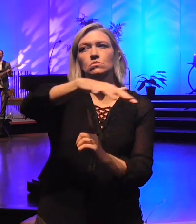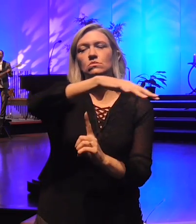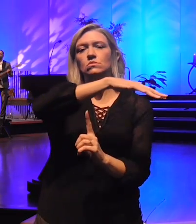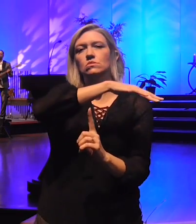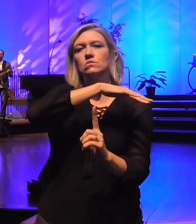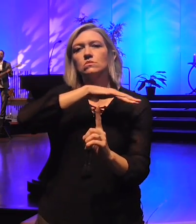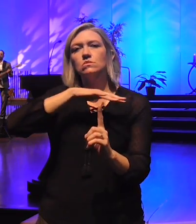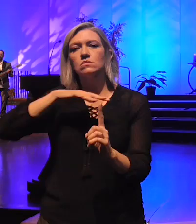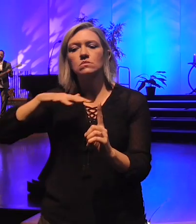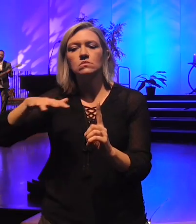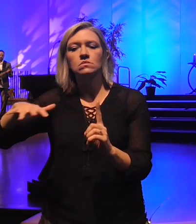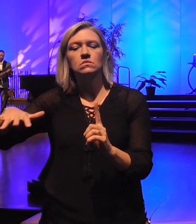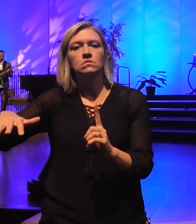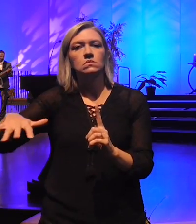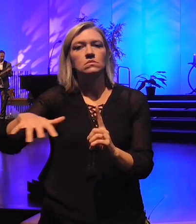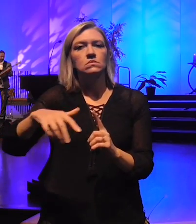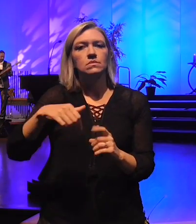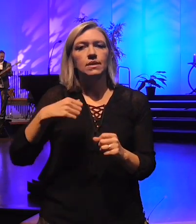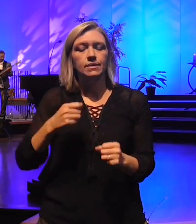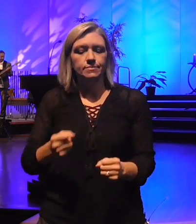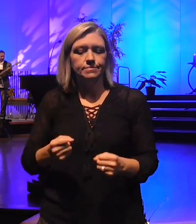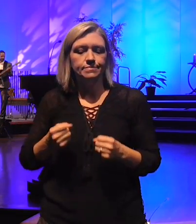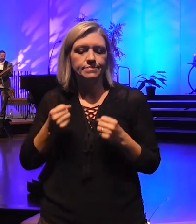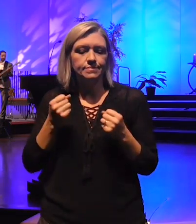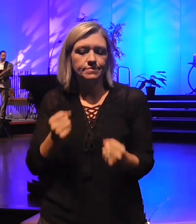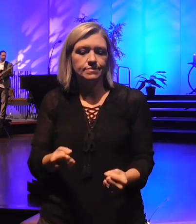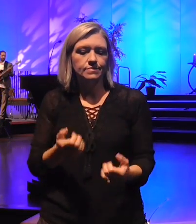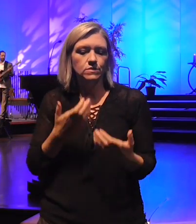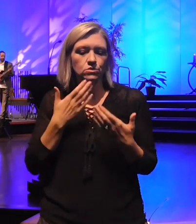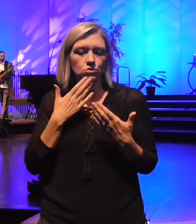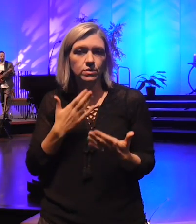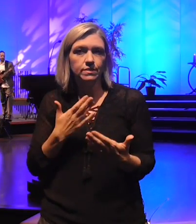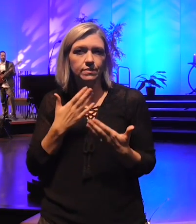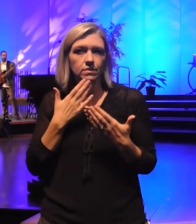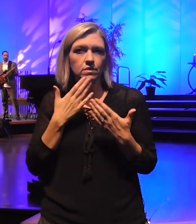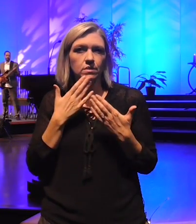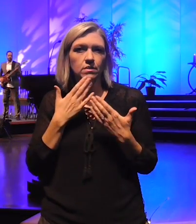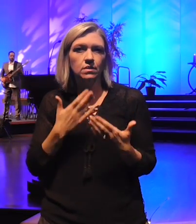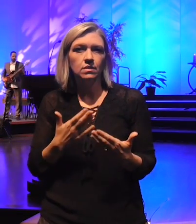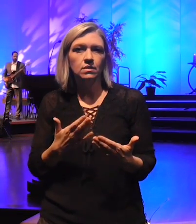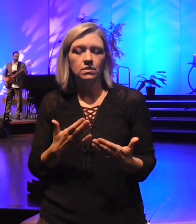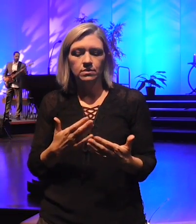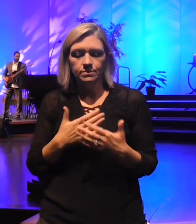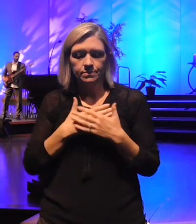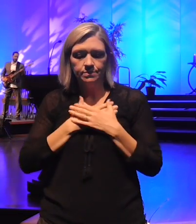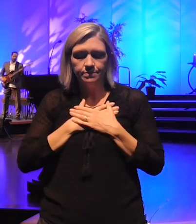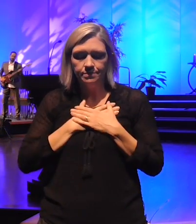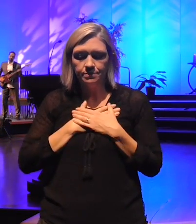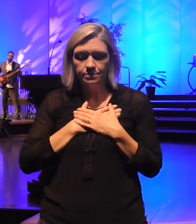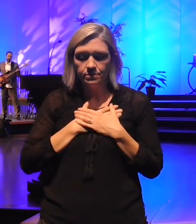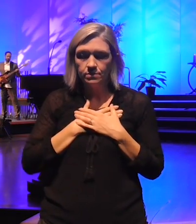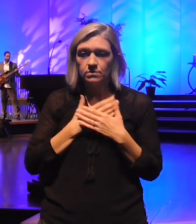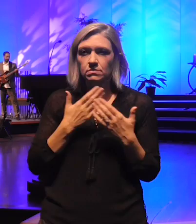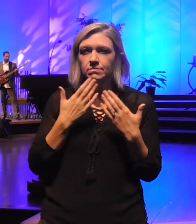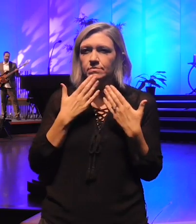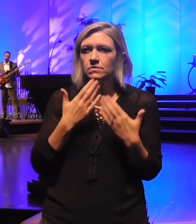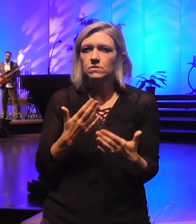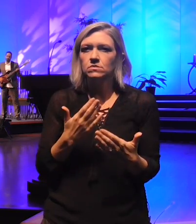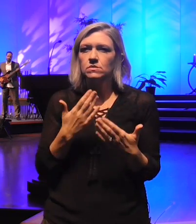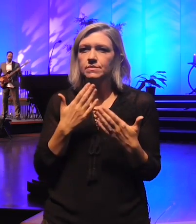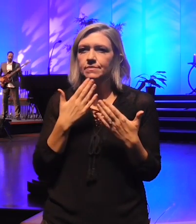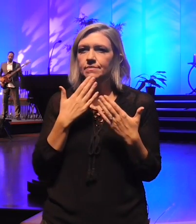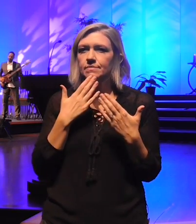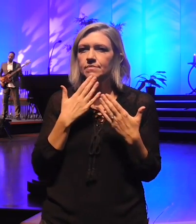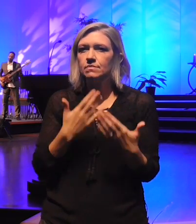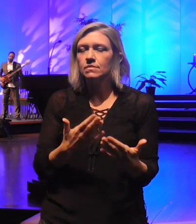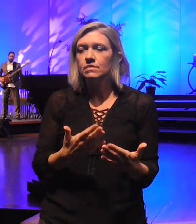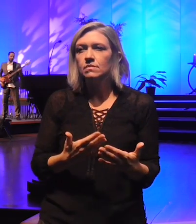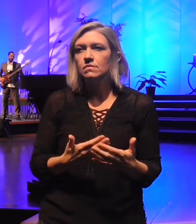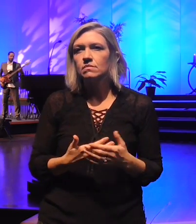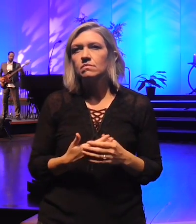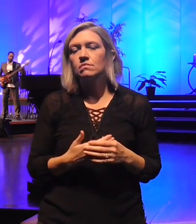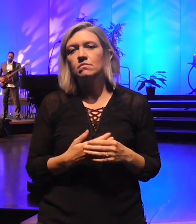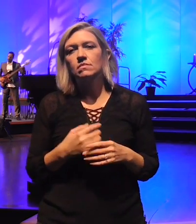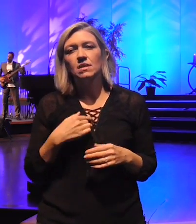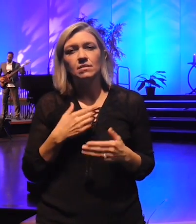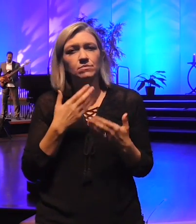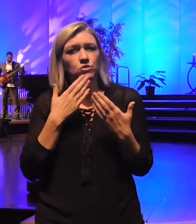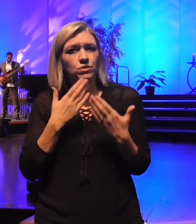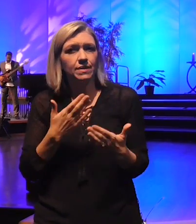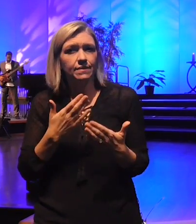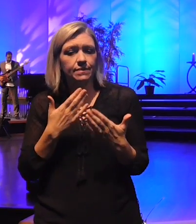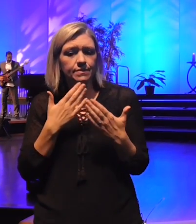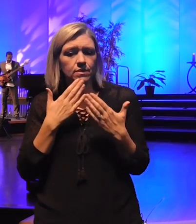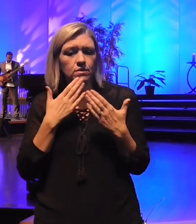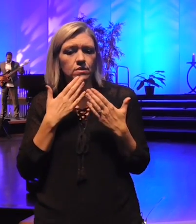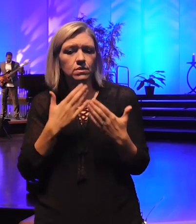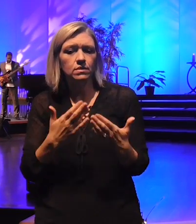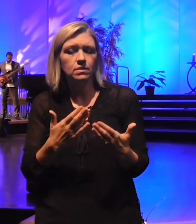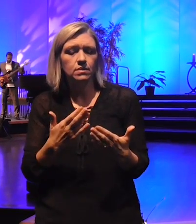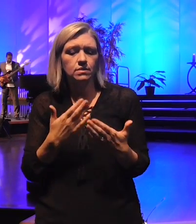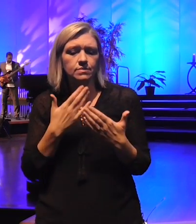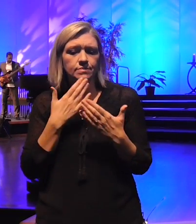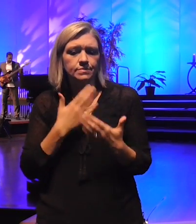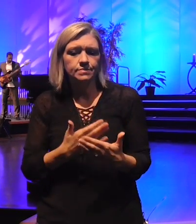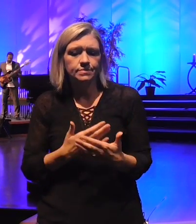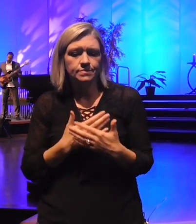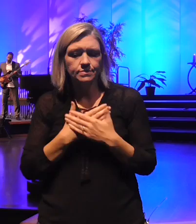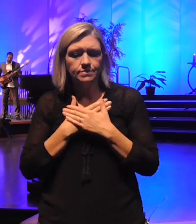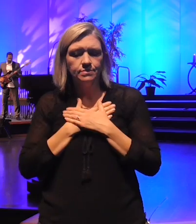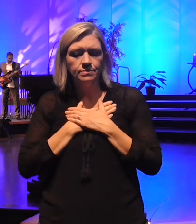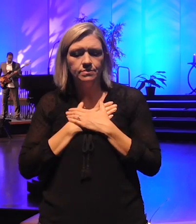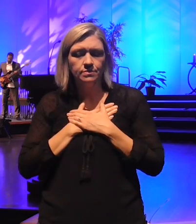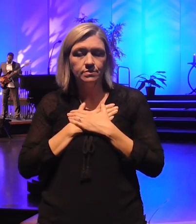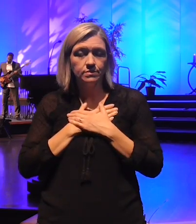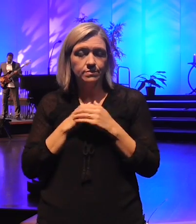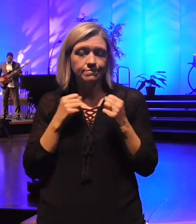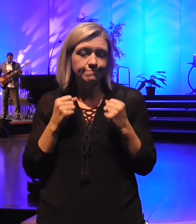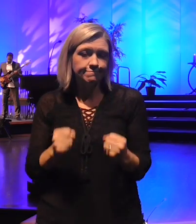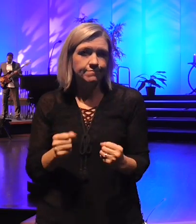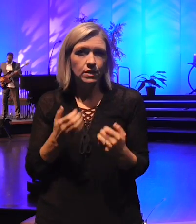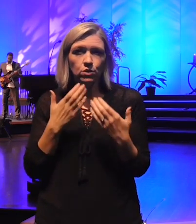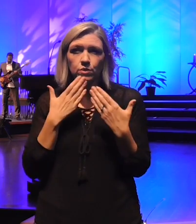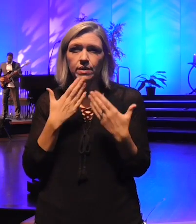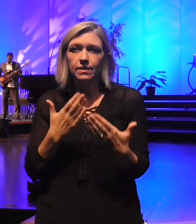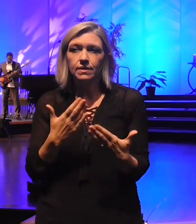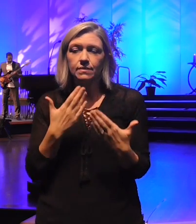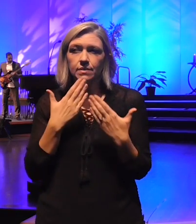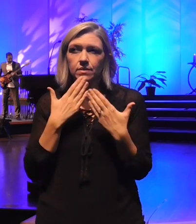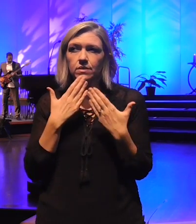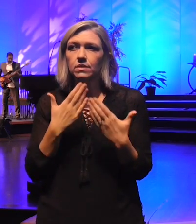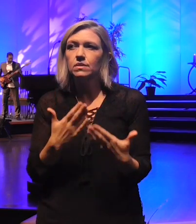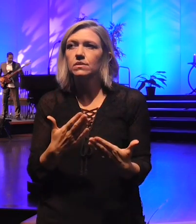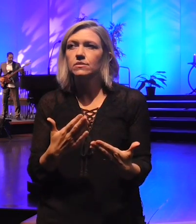y estoy tan agradecido estoy tan agradecido estoy tan agradecido estoy tan agradecido estoy tan agradecido sí estoy tan agradecido estoy